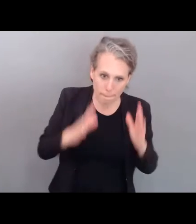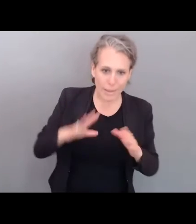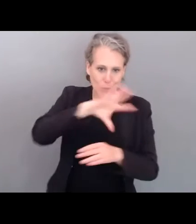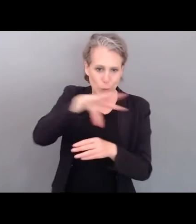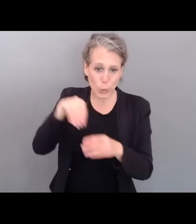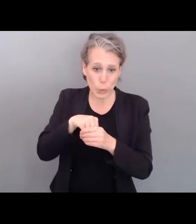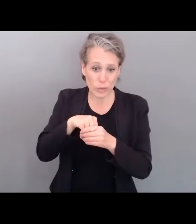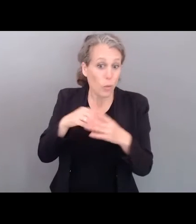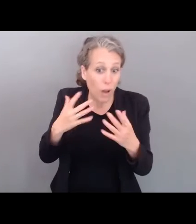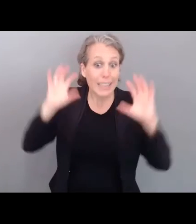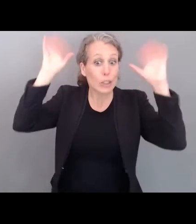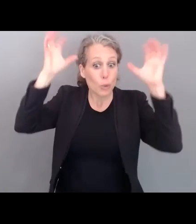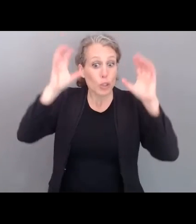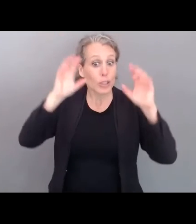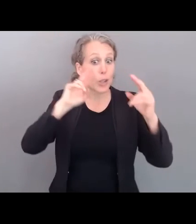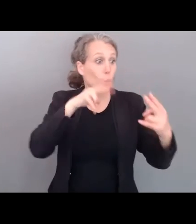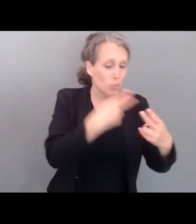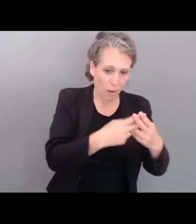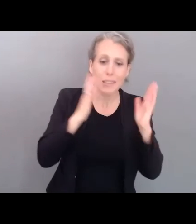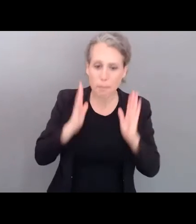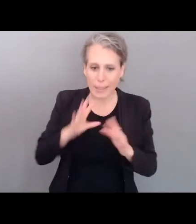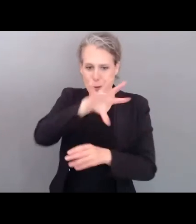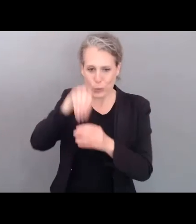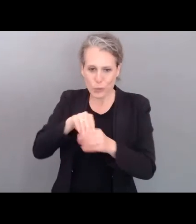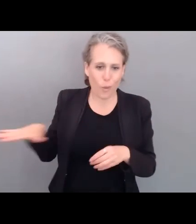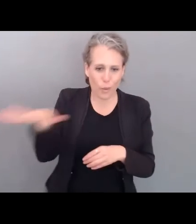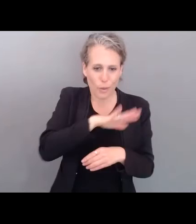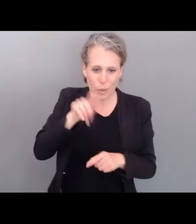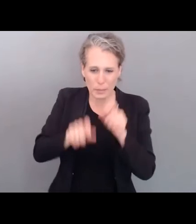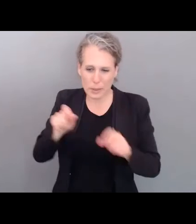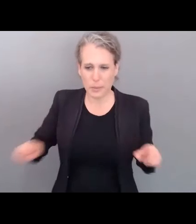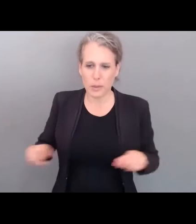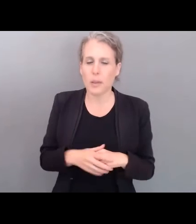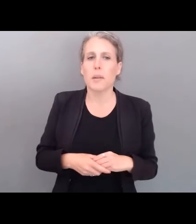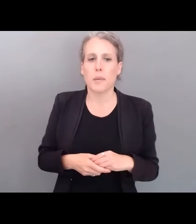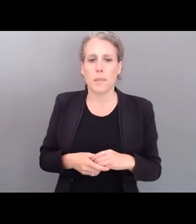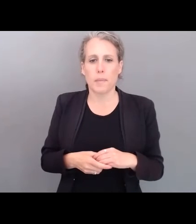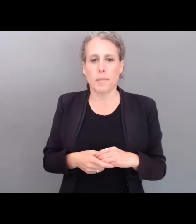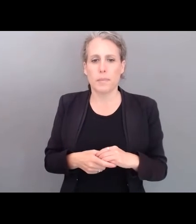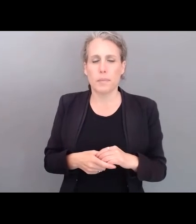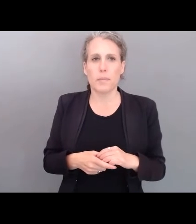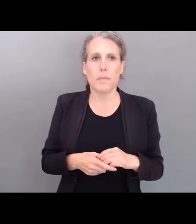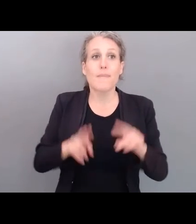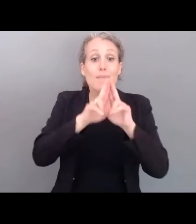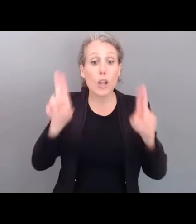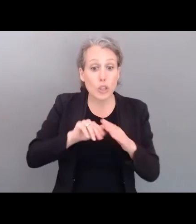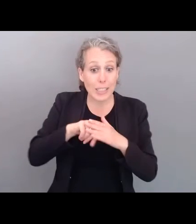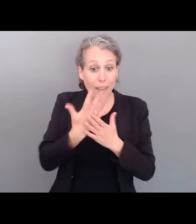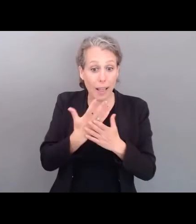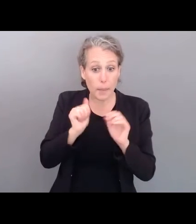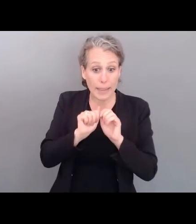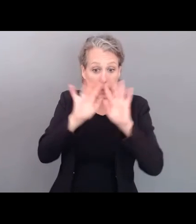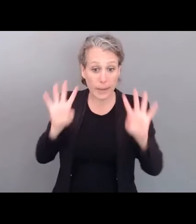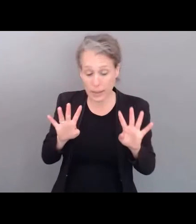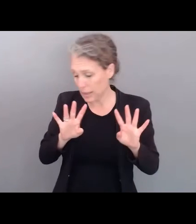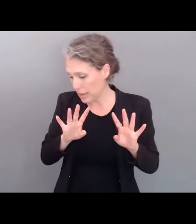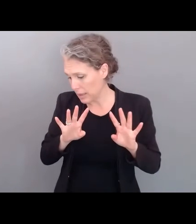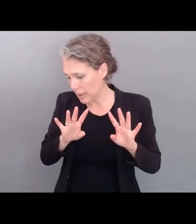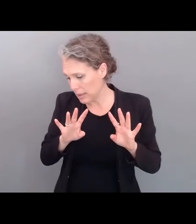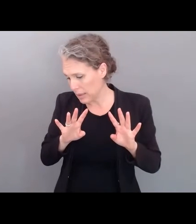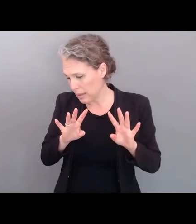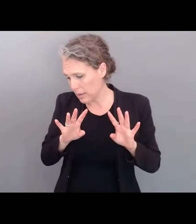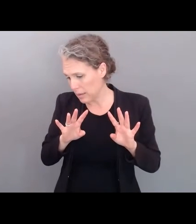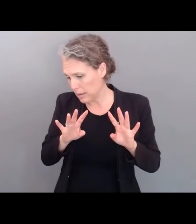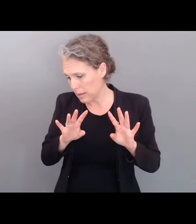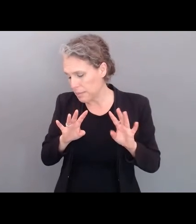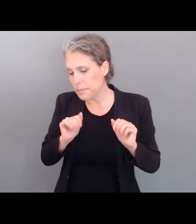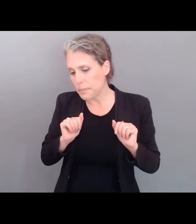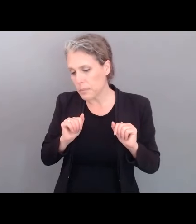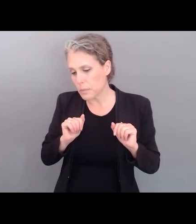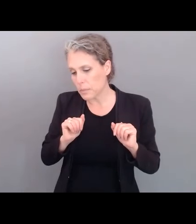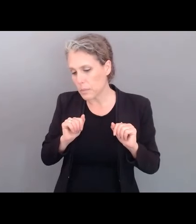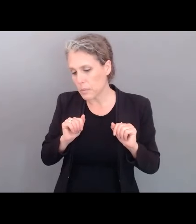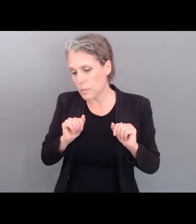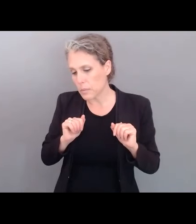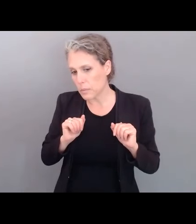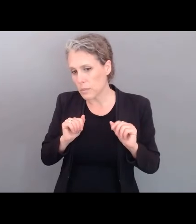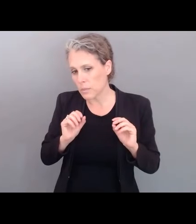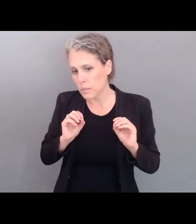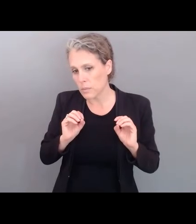respuesta de emergencia .